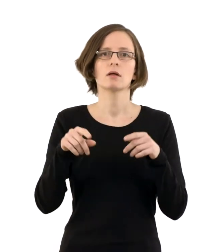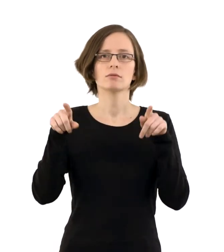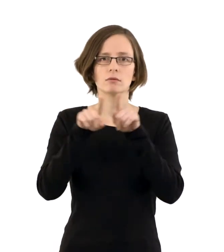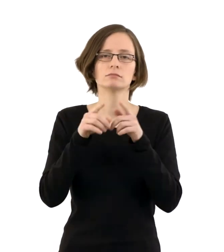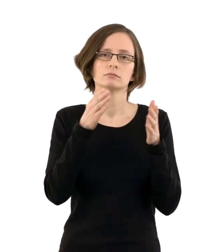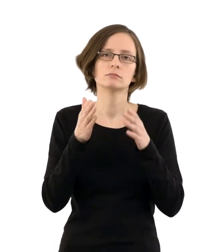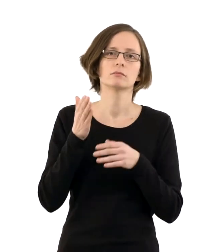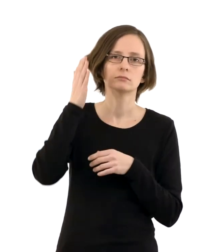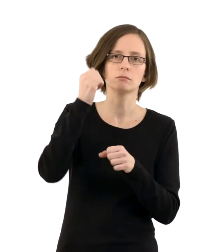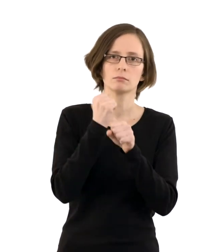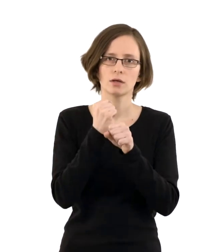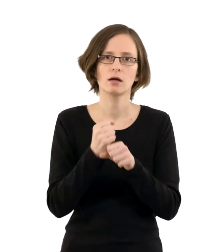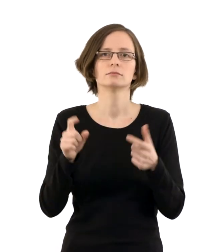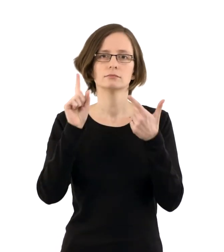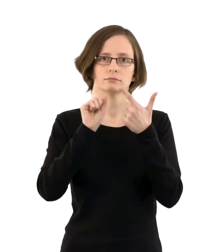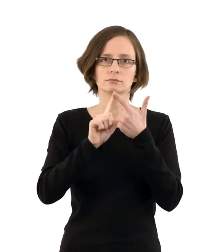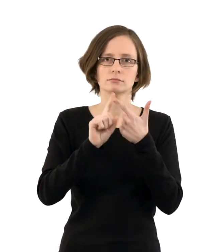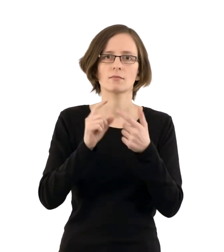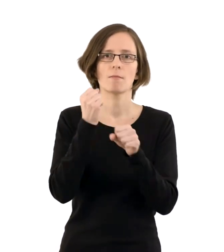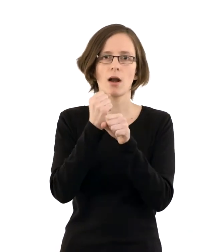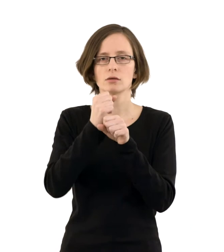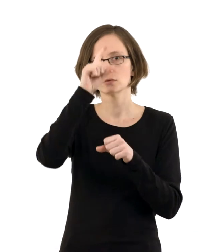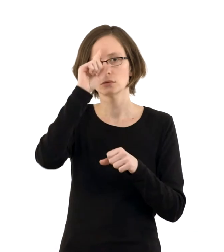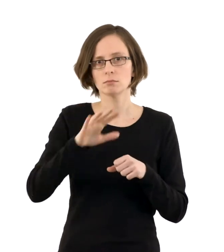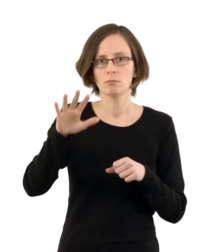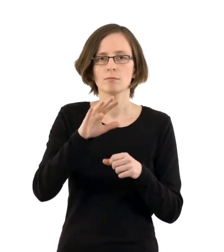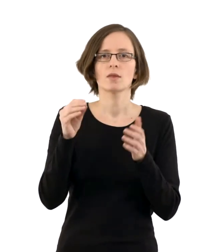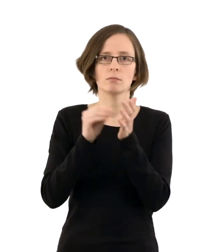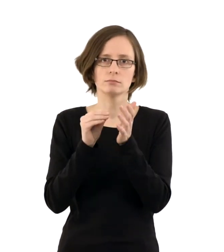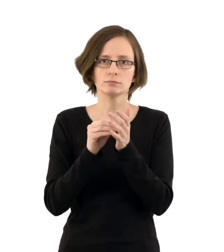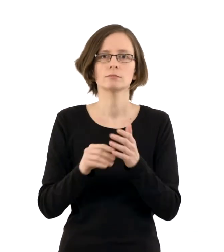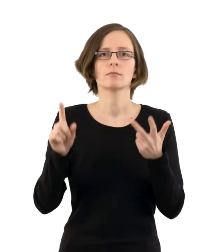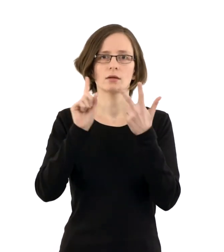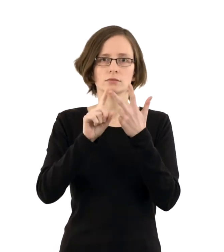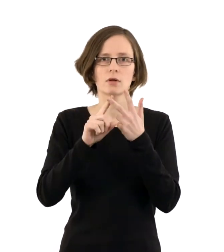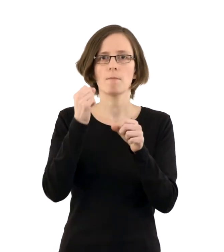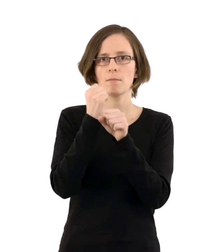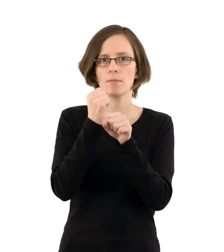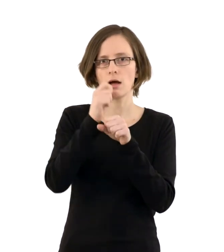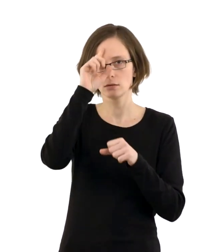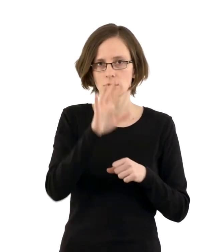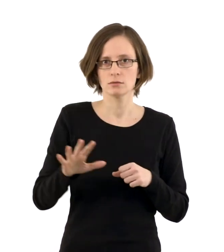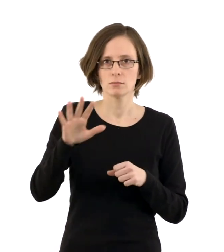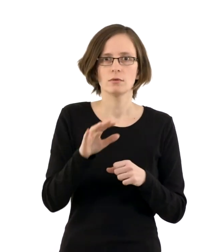oraz przygotowania do podjęcia zatrudnienia prace społecznie użyteczne roboty publiczne